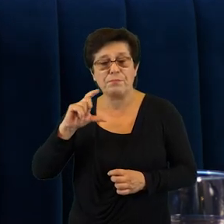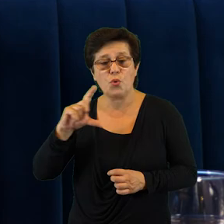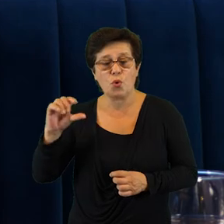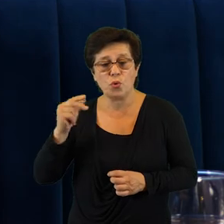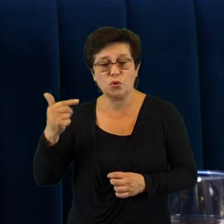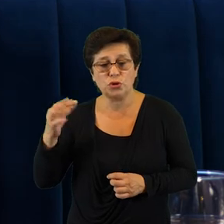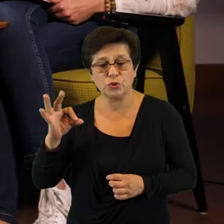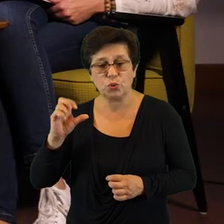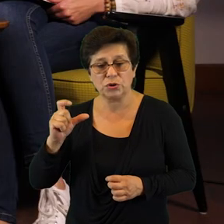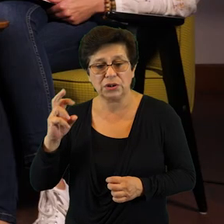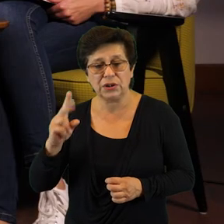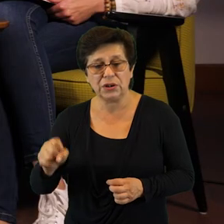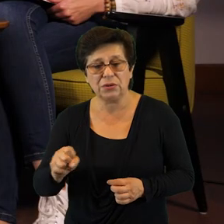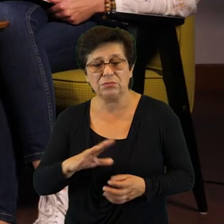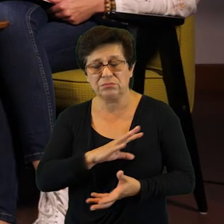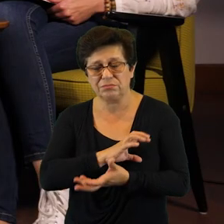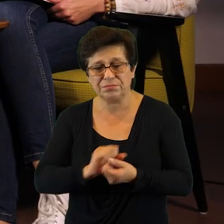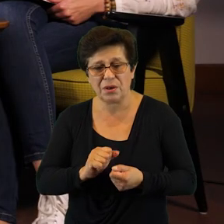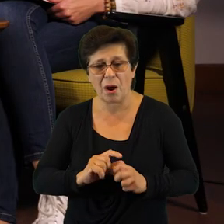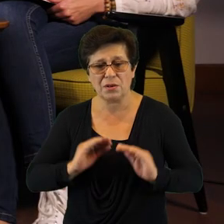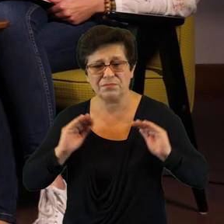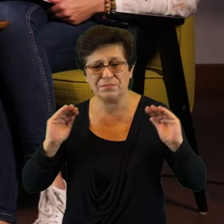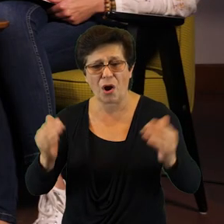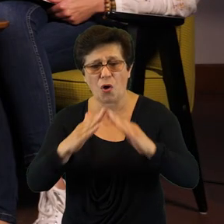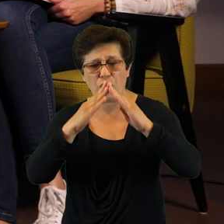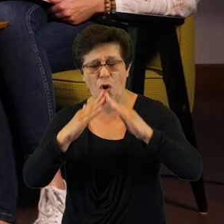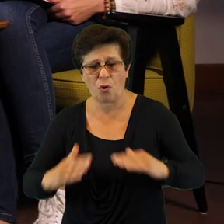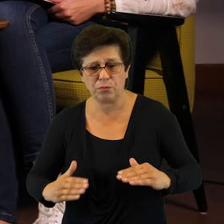skazując ją na obóz, gdzie jego oficerowie